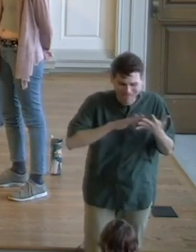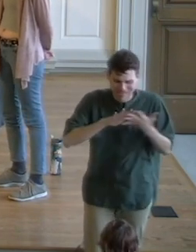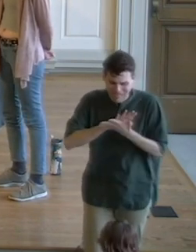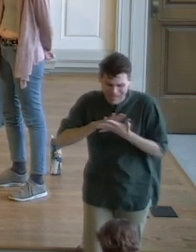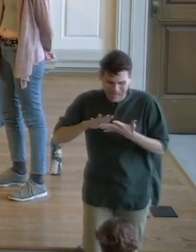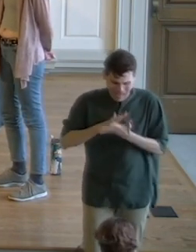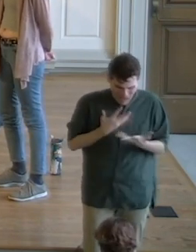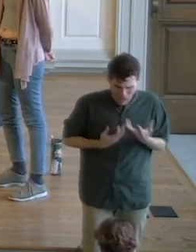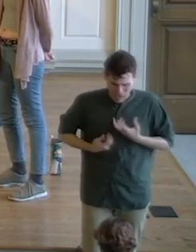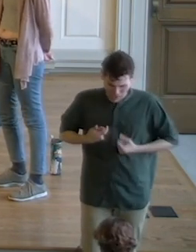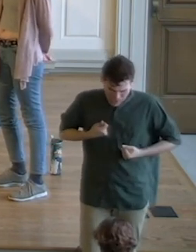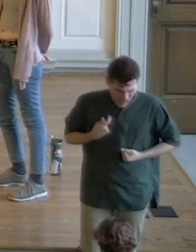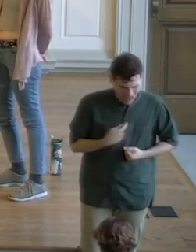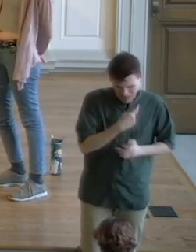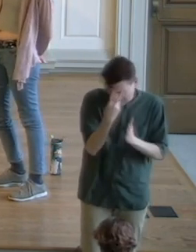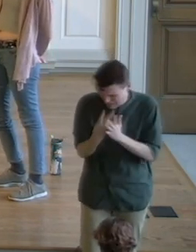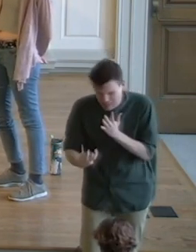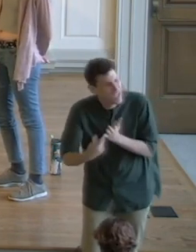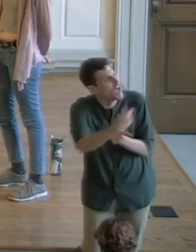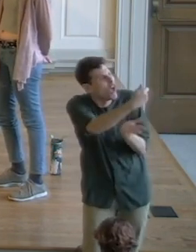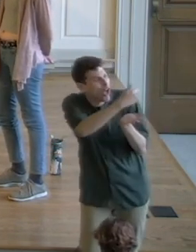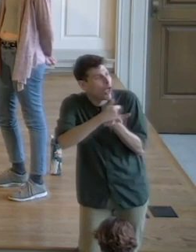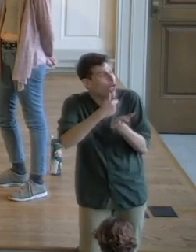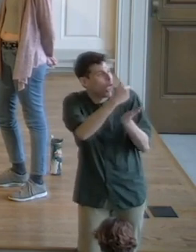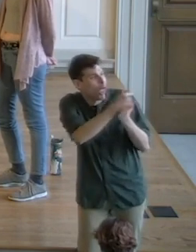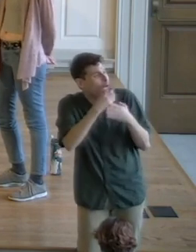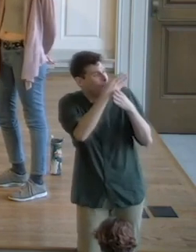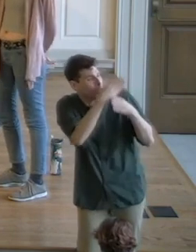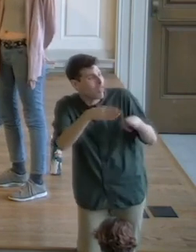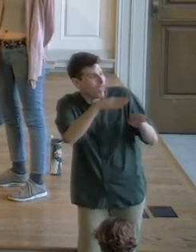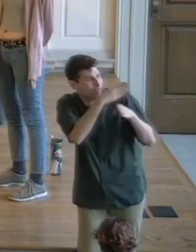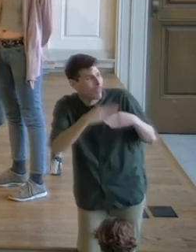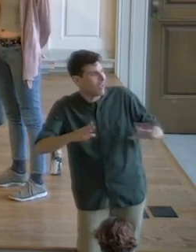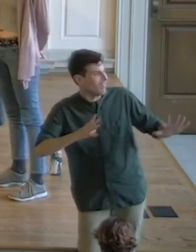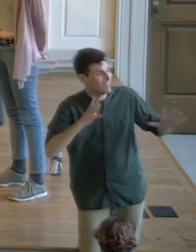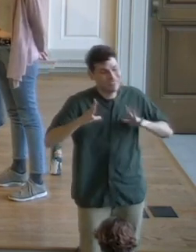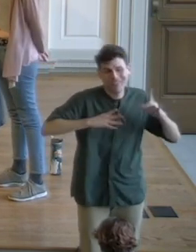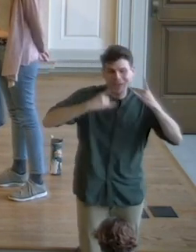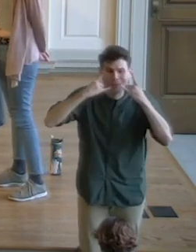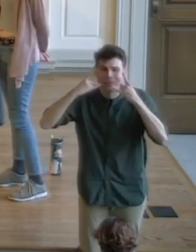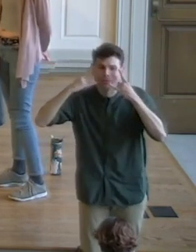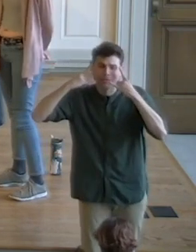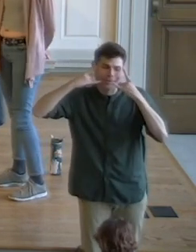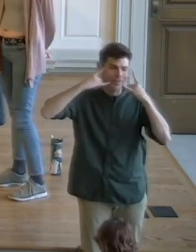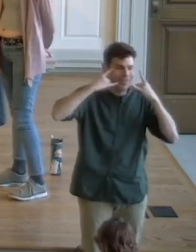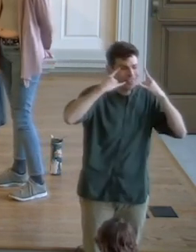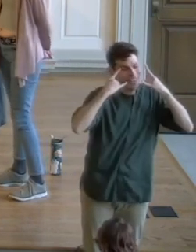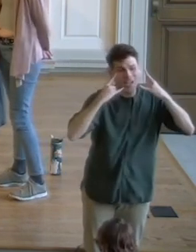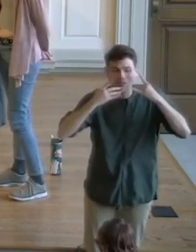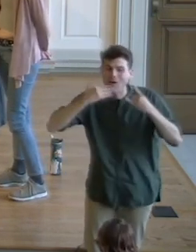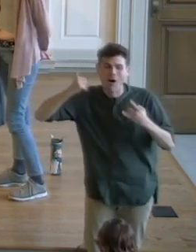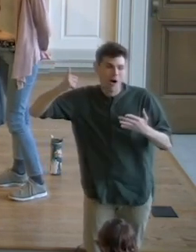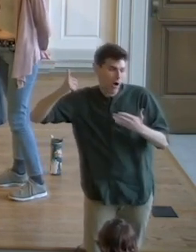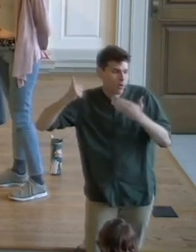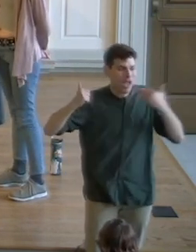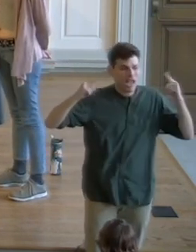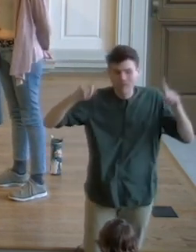Un barril adelante y un viejo lang syne y todo está bien Estamos muy lejos, muy lejos